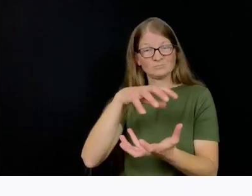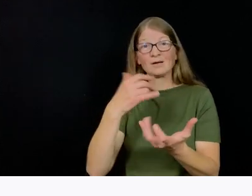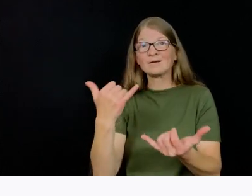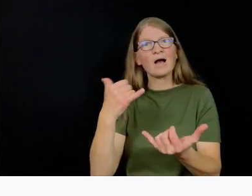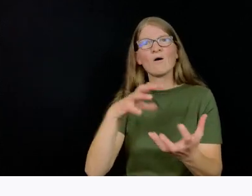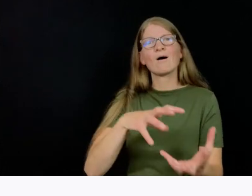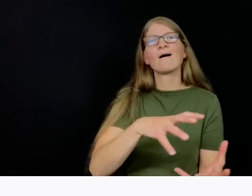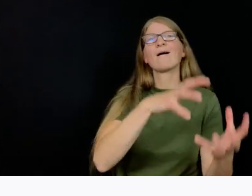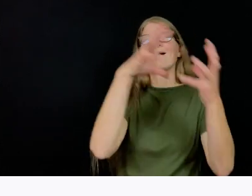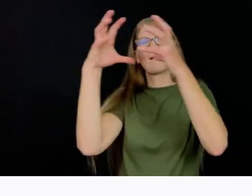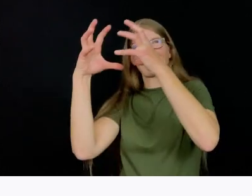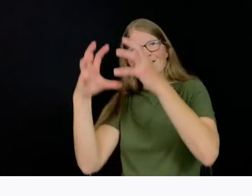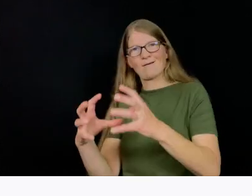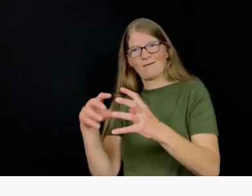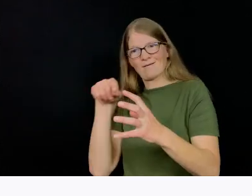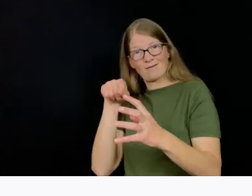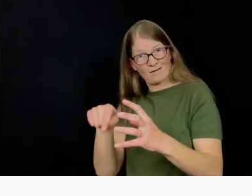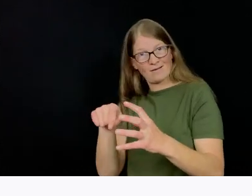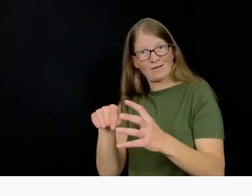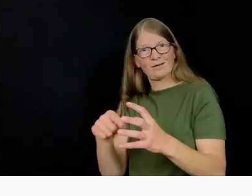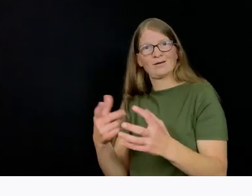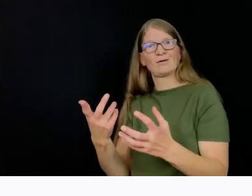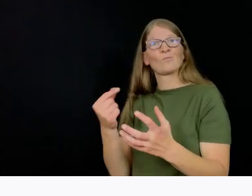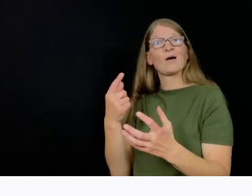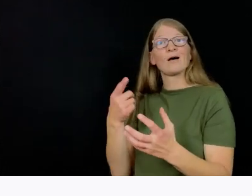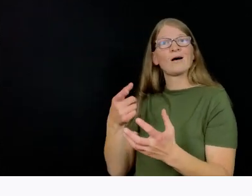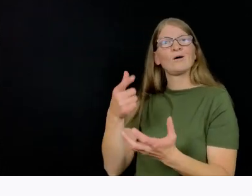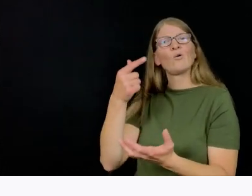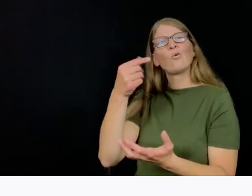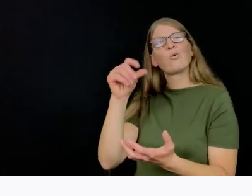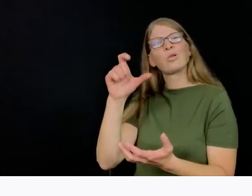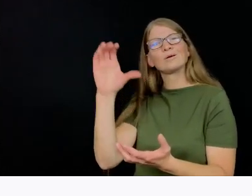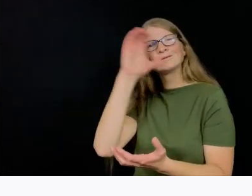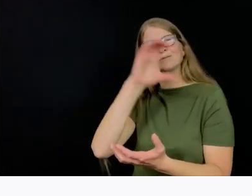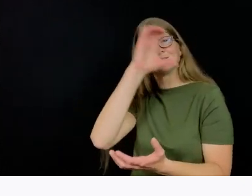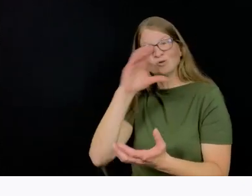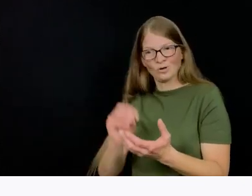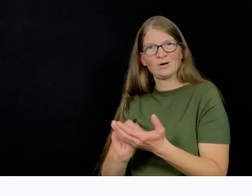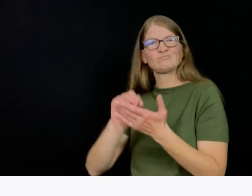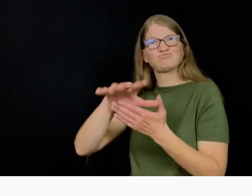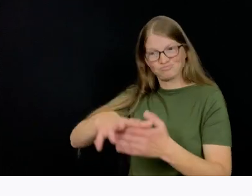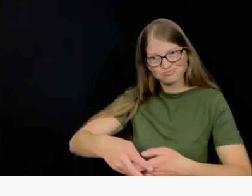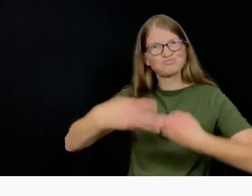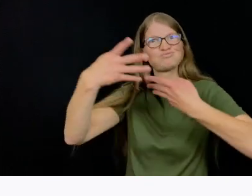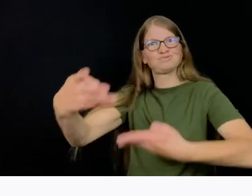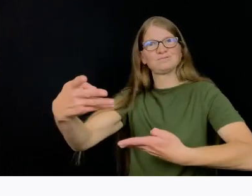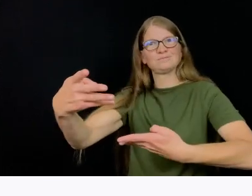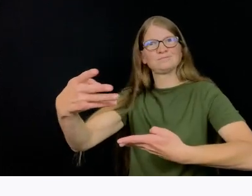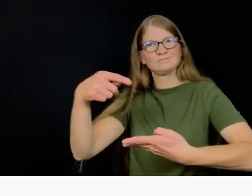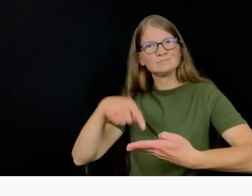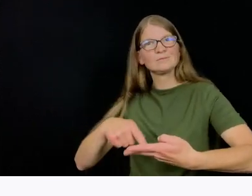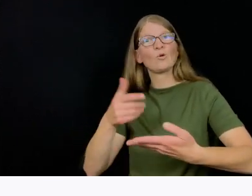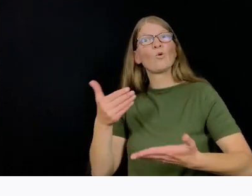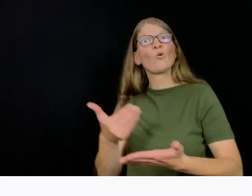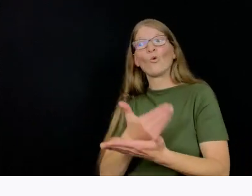نحن نعمل على إتاحة Data Commons بشكلٍ مباشر في بحث Google كطبقة جديدة من الرسم البياني المعرفي